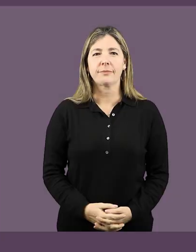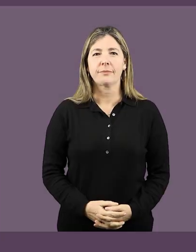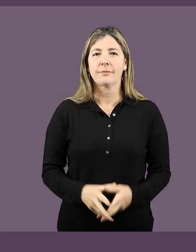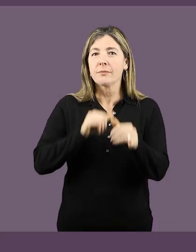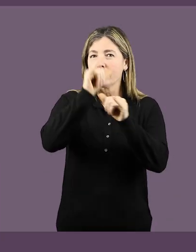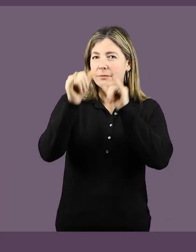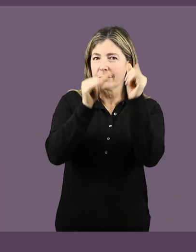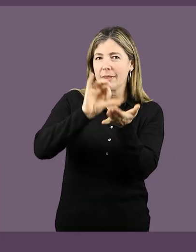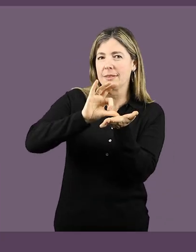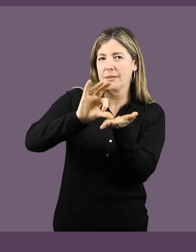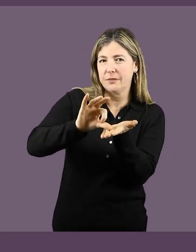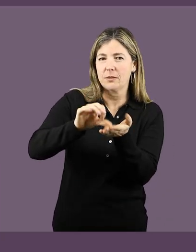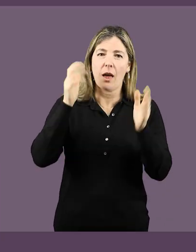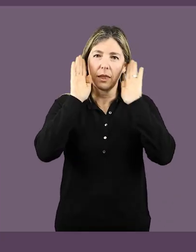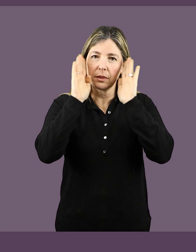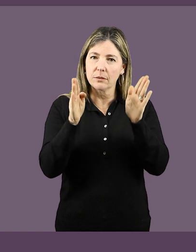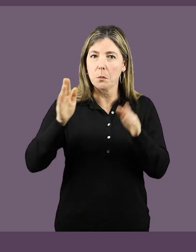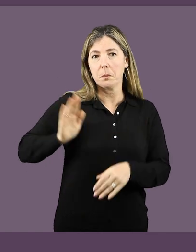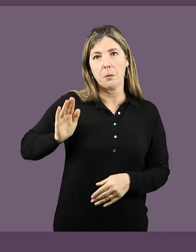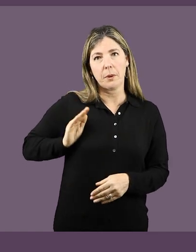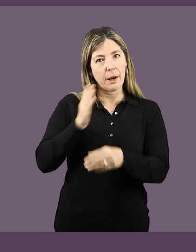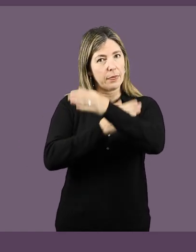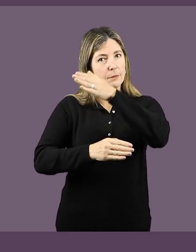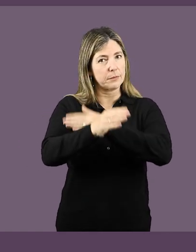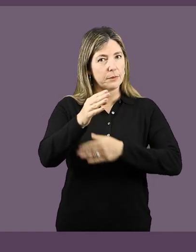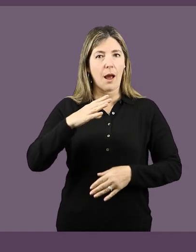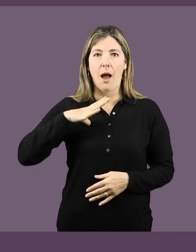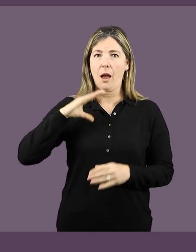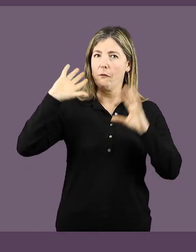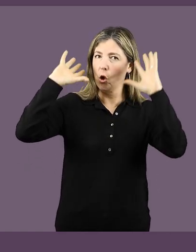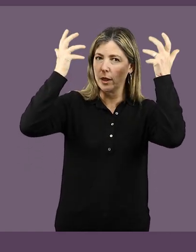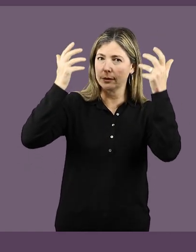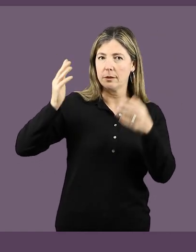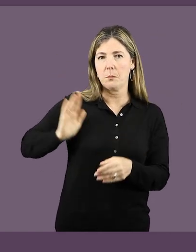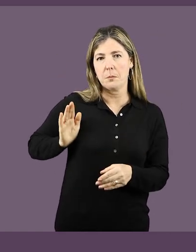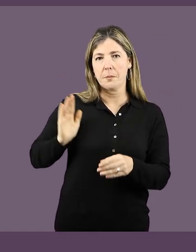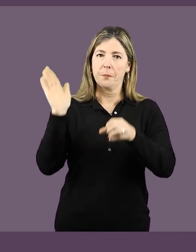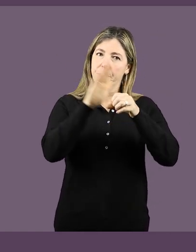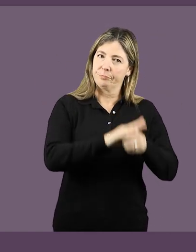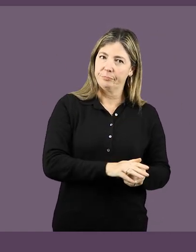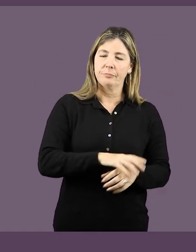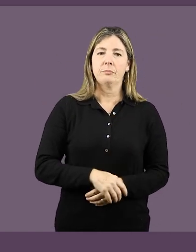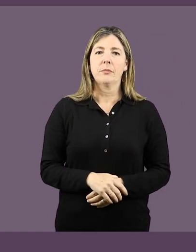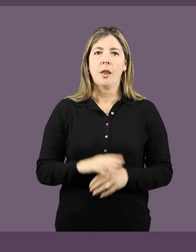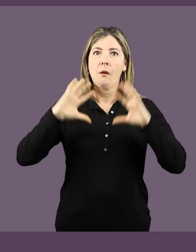(MUJER) Información sobre el servicio de atención a mujeres con discapacidad que viven violencia de género.